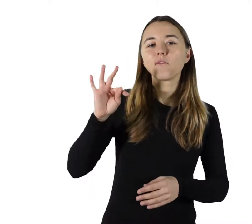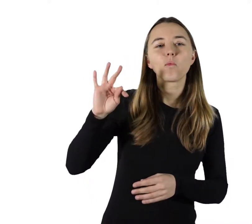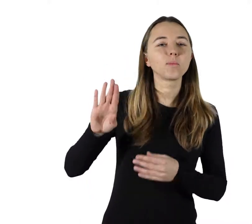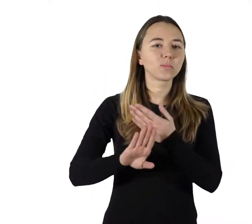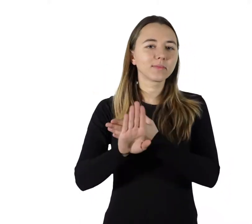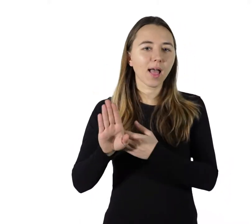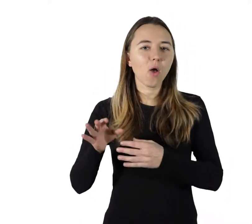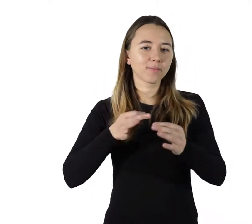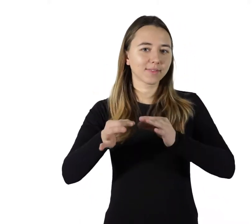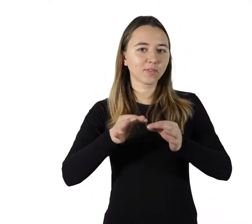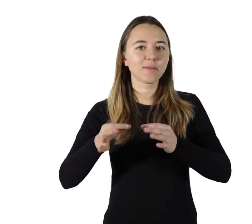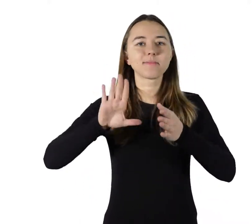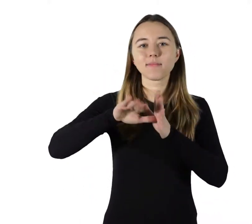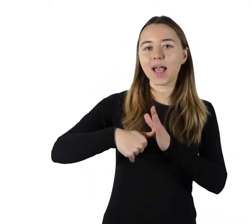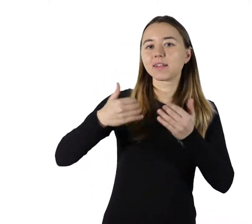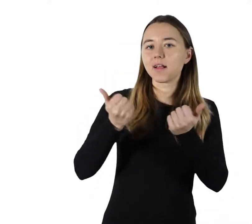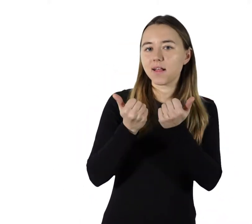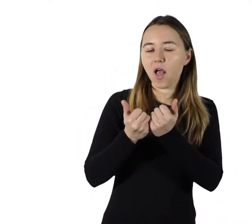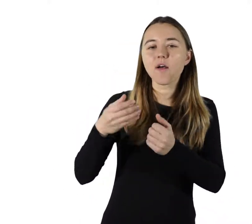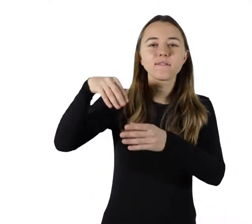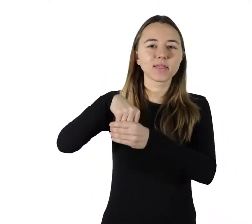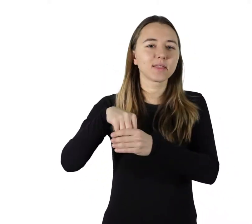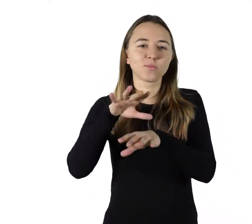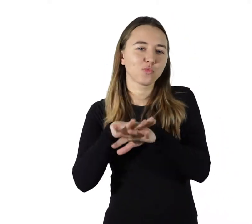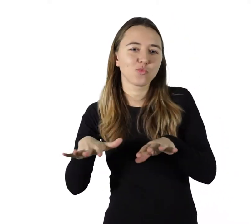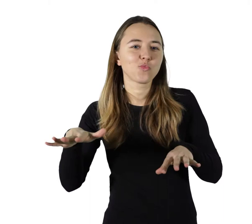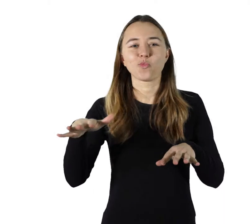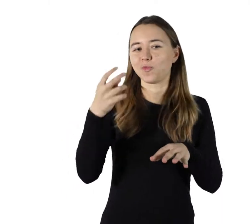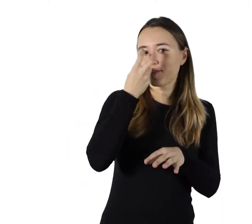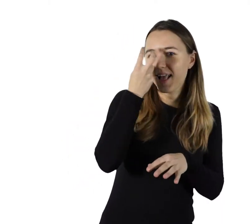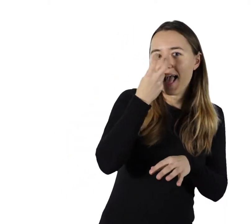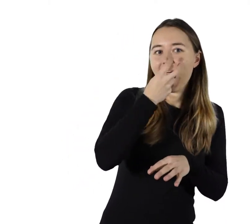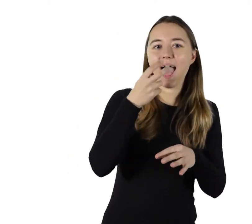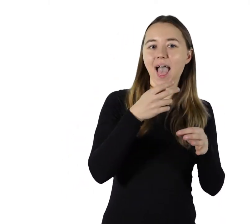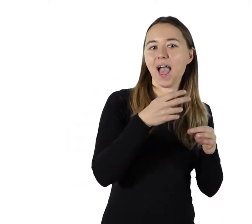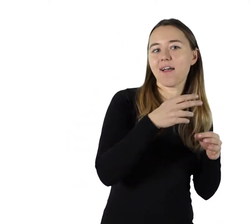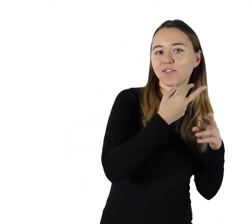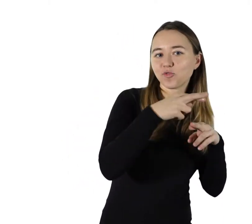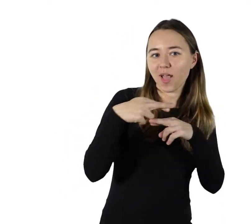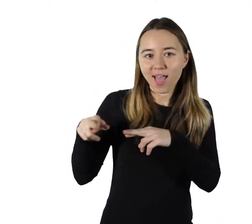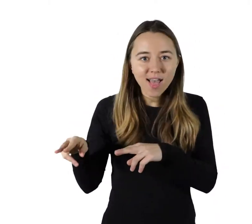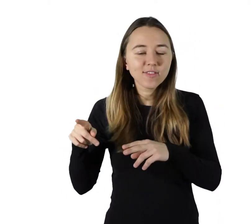W zbiorach Muzeum Historycznego Miasta Krakowa znajduje się wiele obiektów o ciekawej historii.